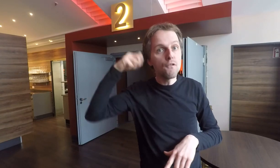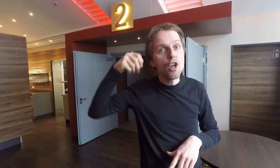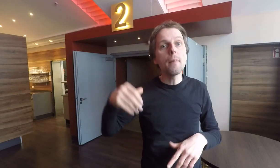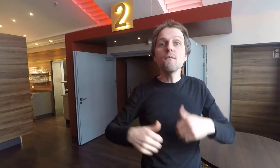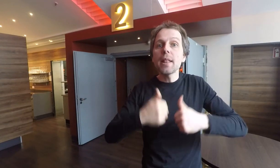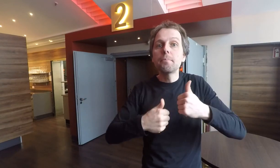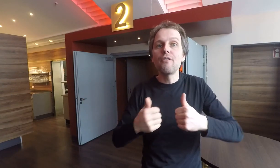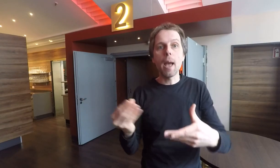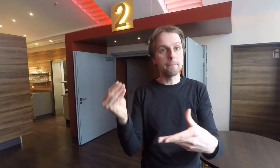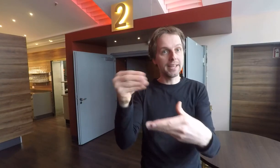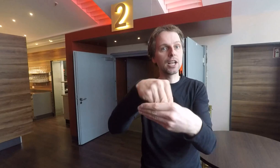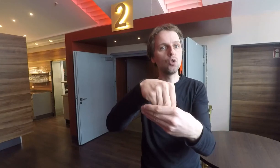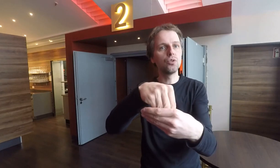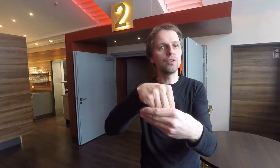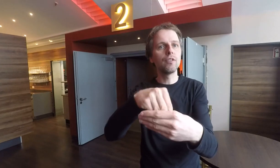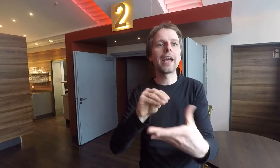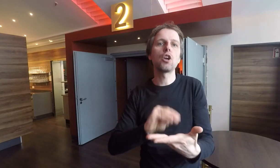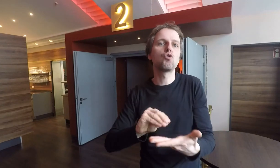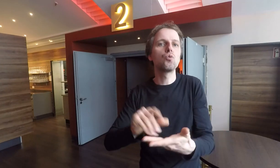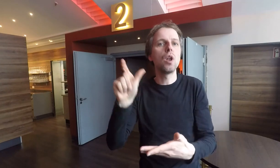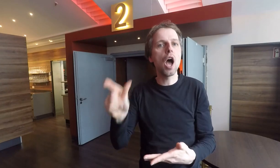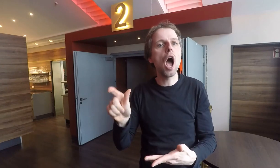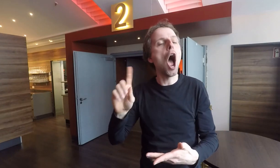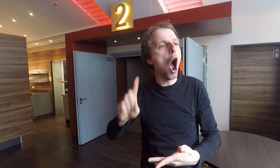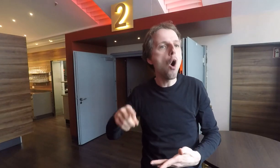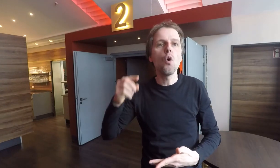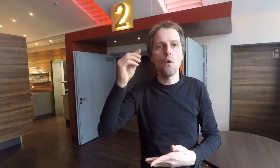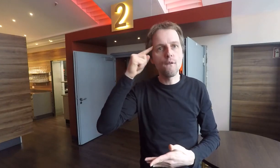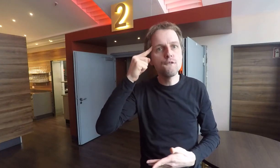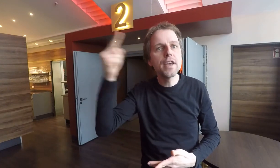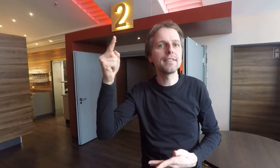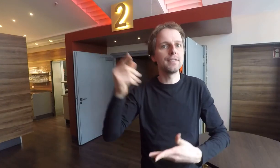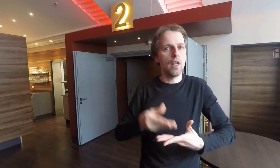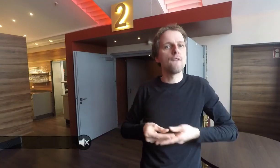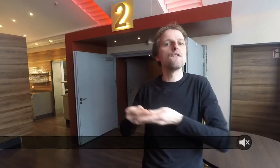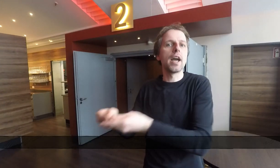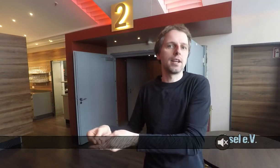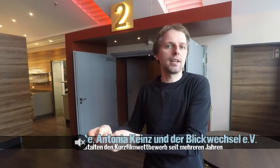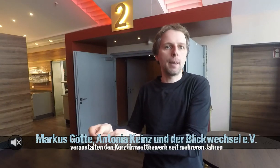wurde es ein inklusiver Wettbewerb, bei dem auch Wissen vermittelt wird.